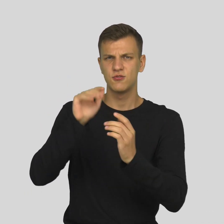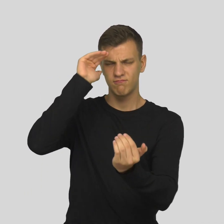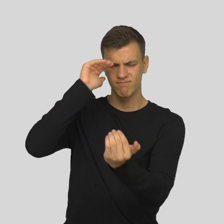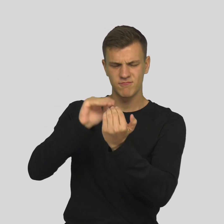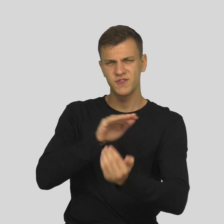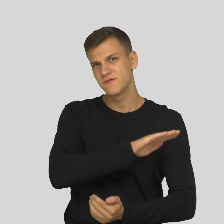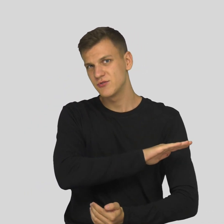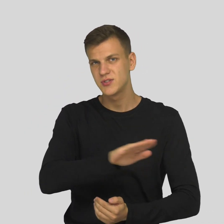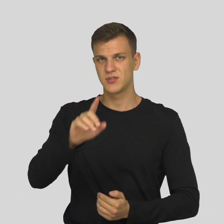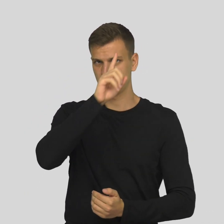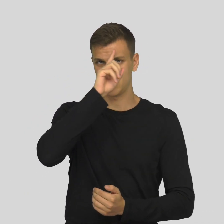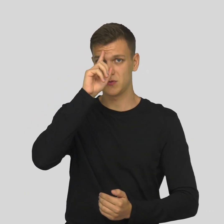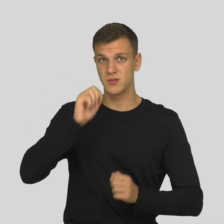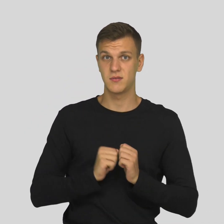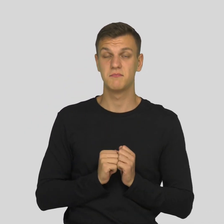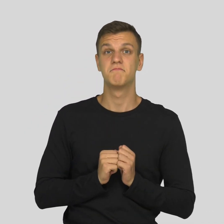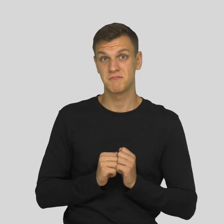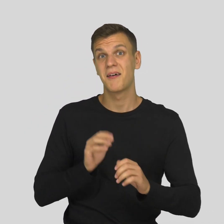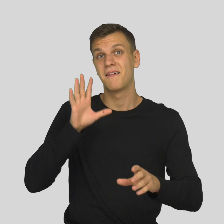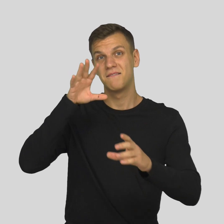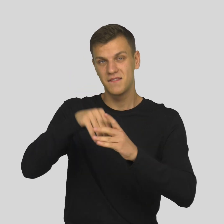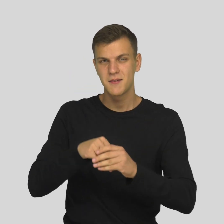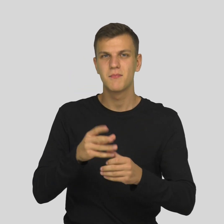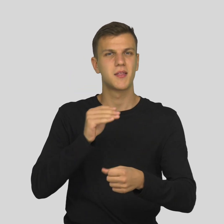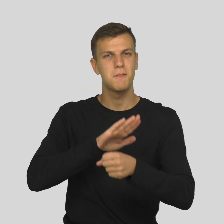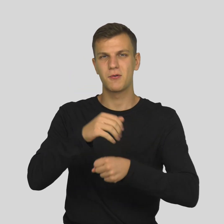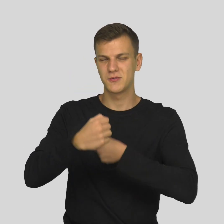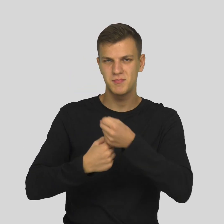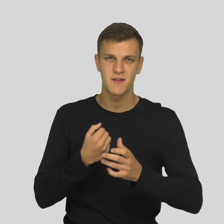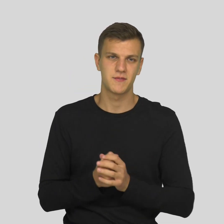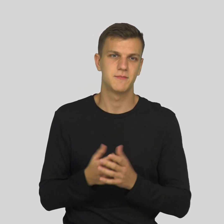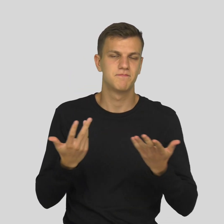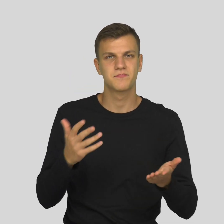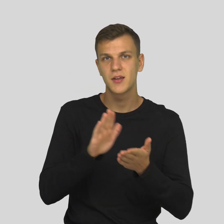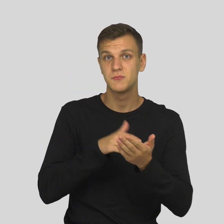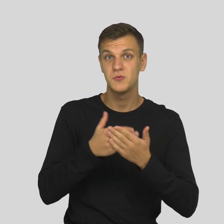iż treść stron WWW stanie się dostępna dla szerszego grona użytkowników niepełnosprawnych,